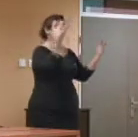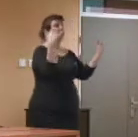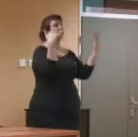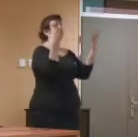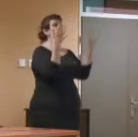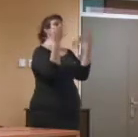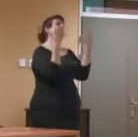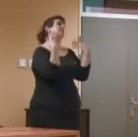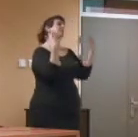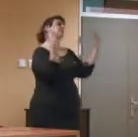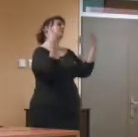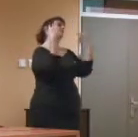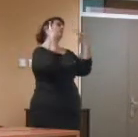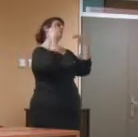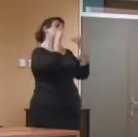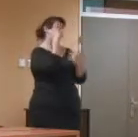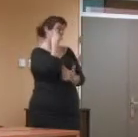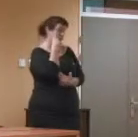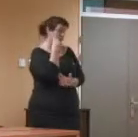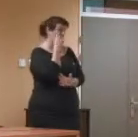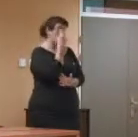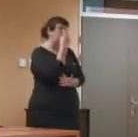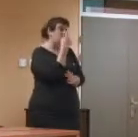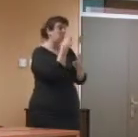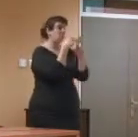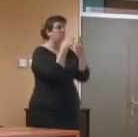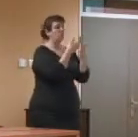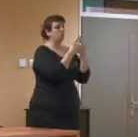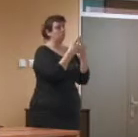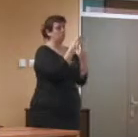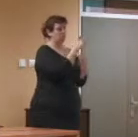en pleno mes de agosto, 1,5 millones de euros.